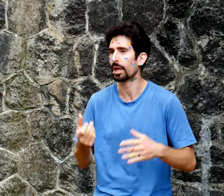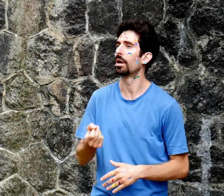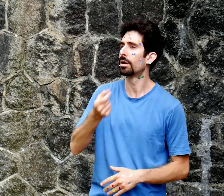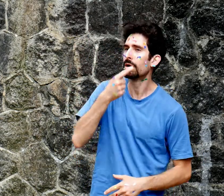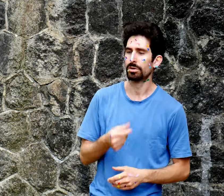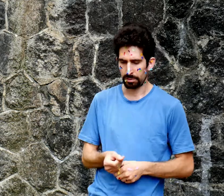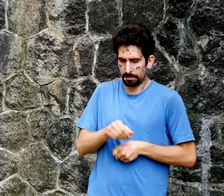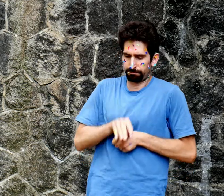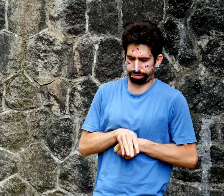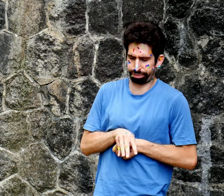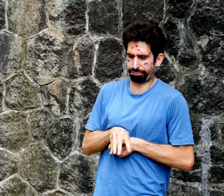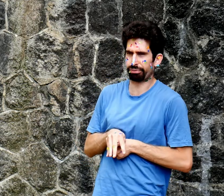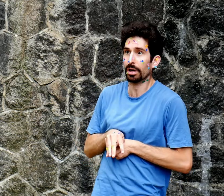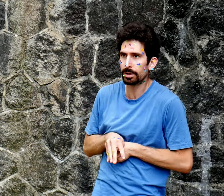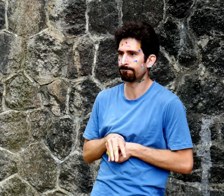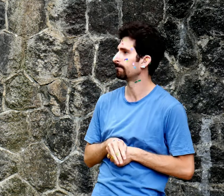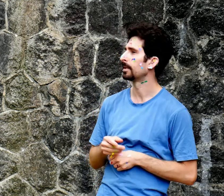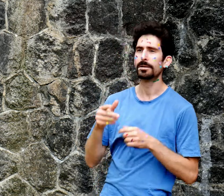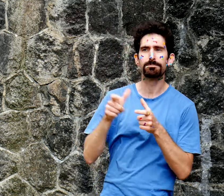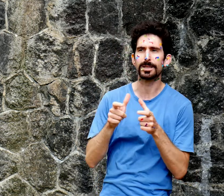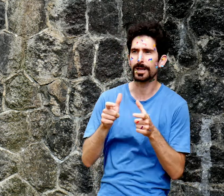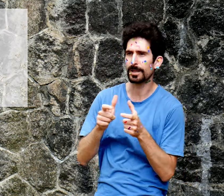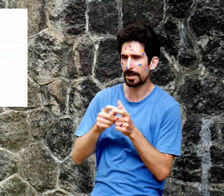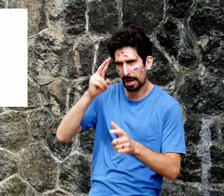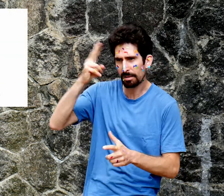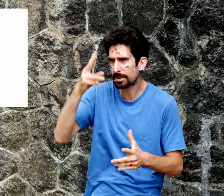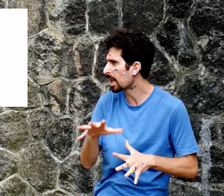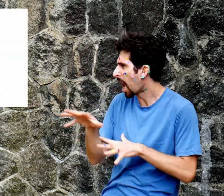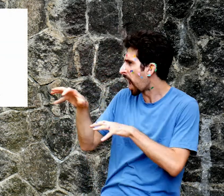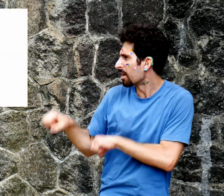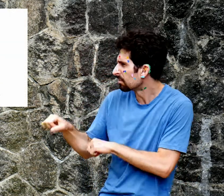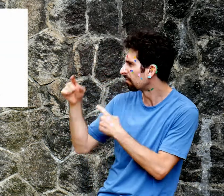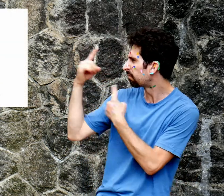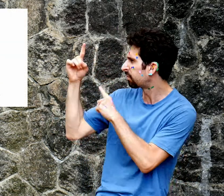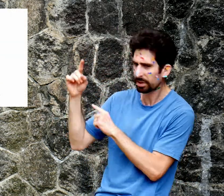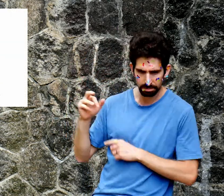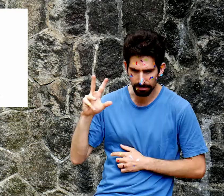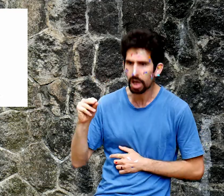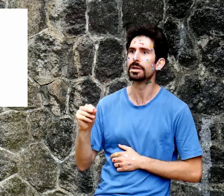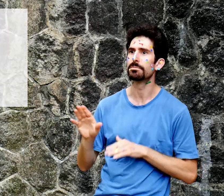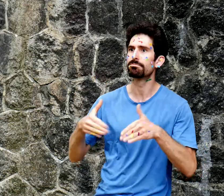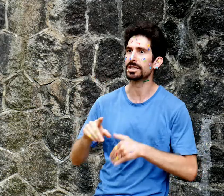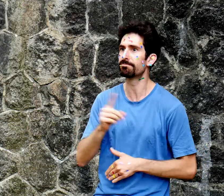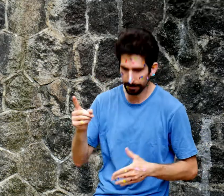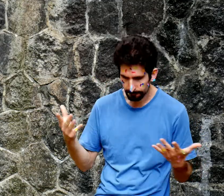Hop, un antibiotique mais la bactérie est résistante et se défend. Merde, ça ne marche pas.